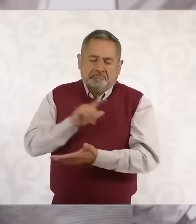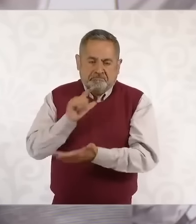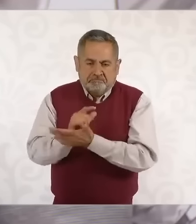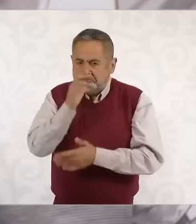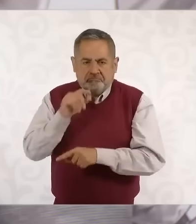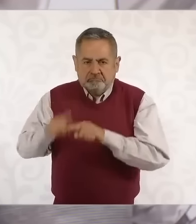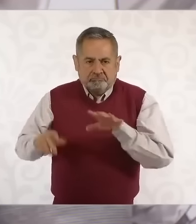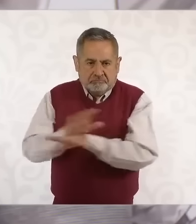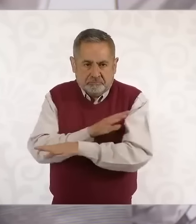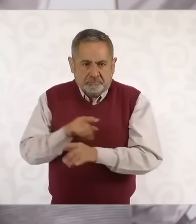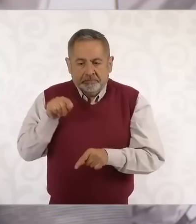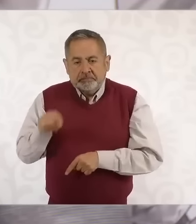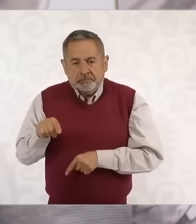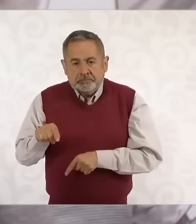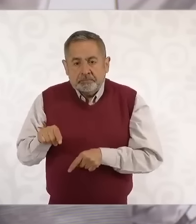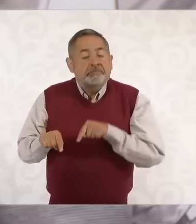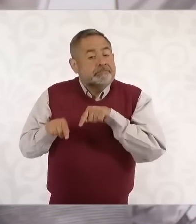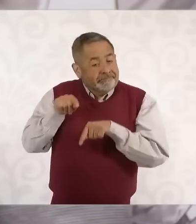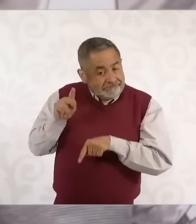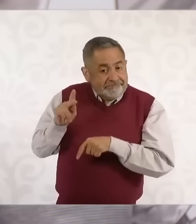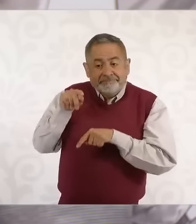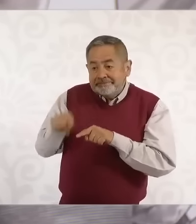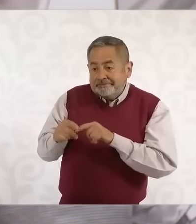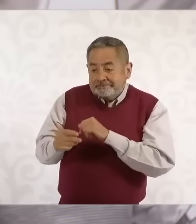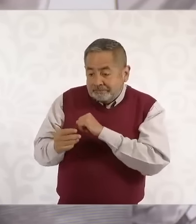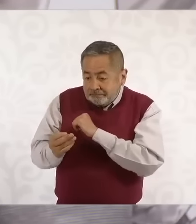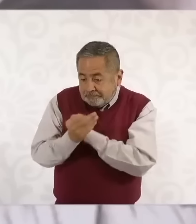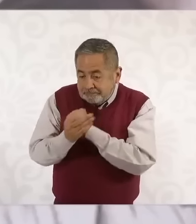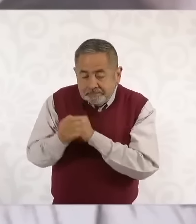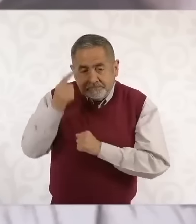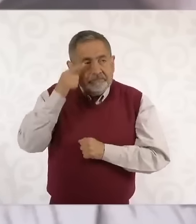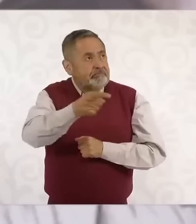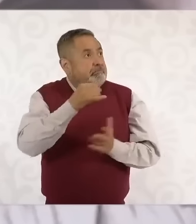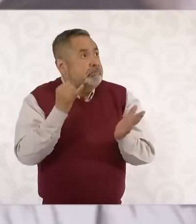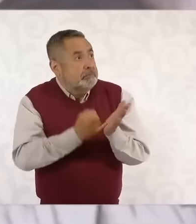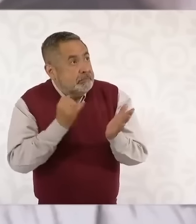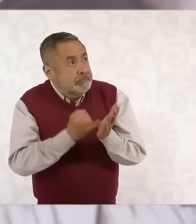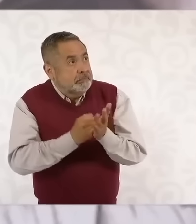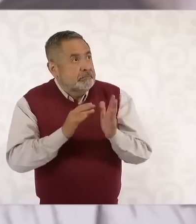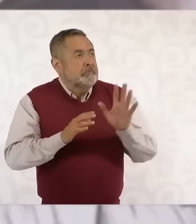ayuda para reducir eh márgenes de incertidumbre en materia de arancel en ot en ot y nos obliga a